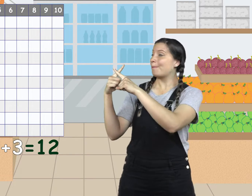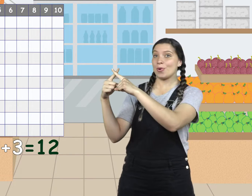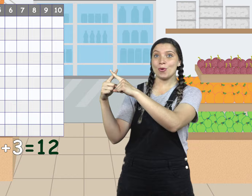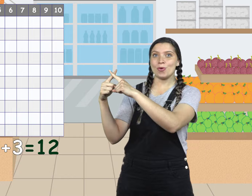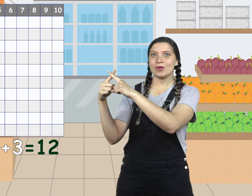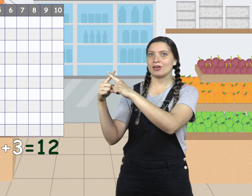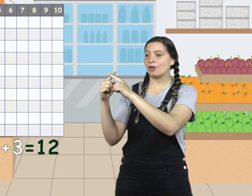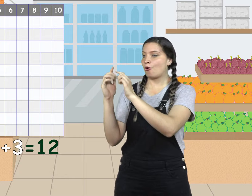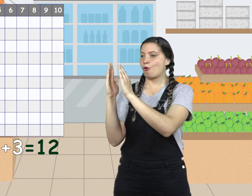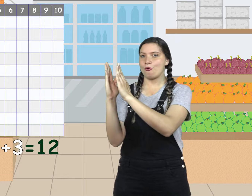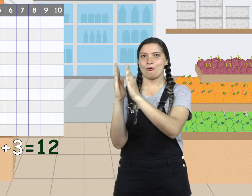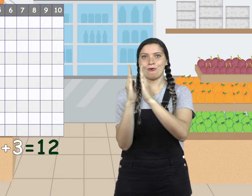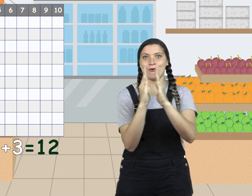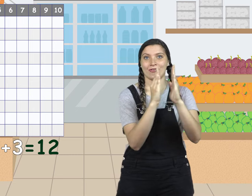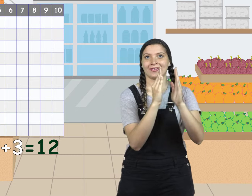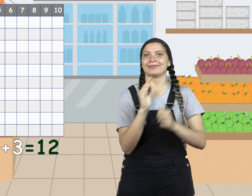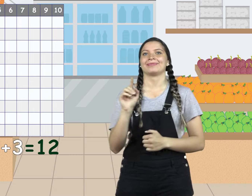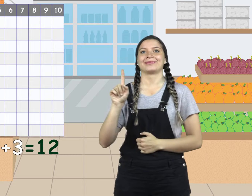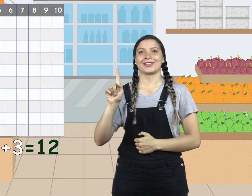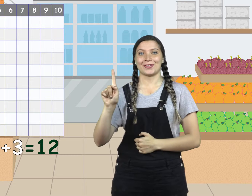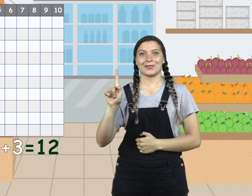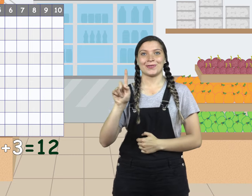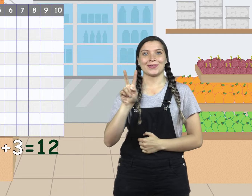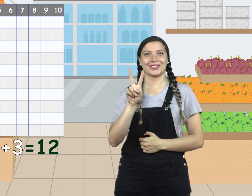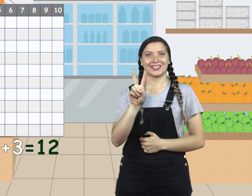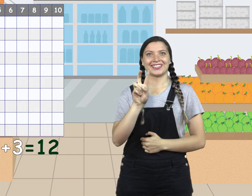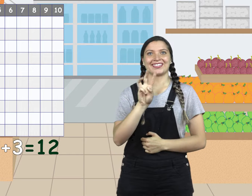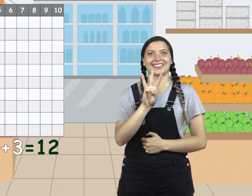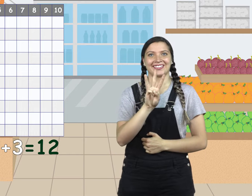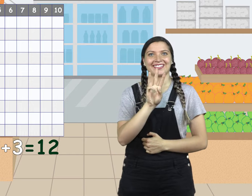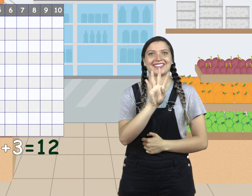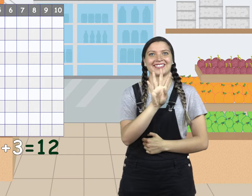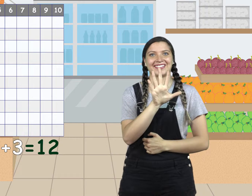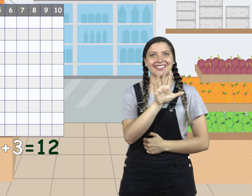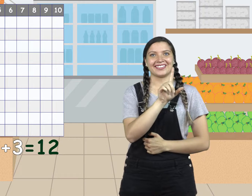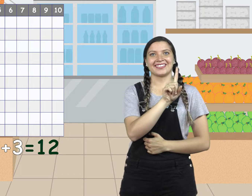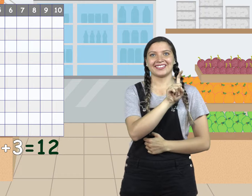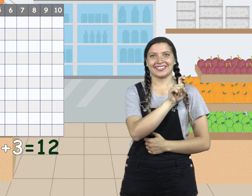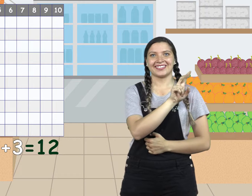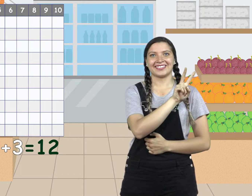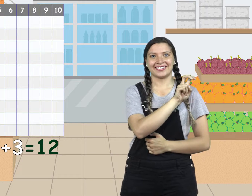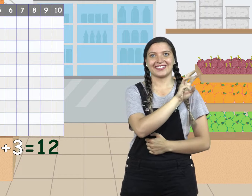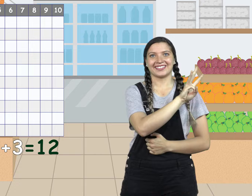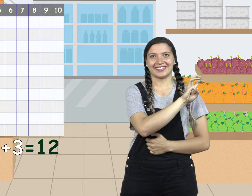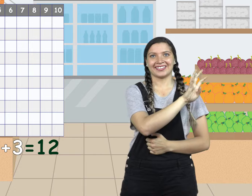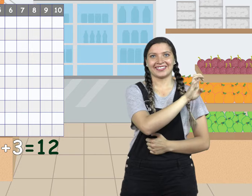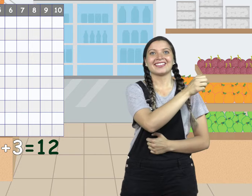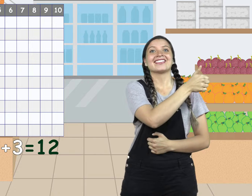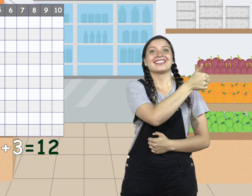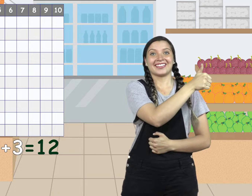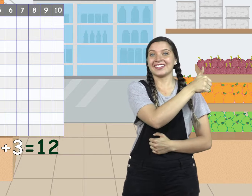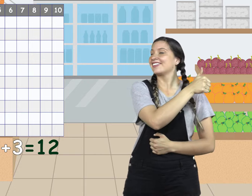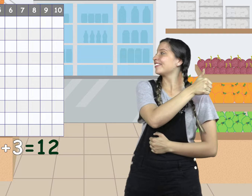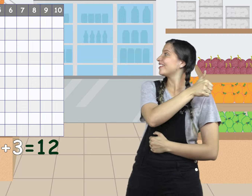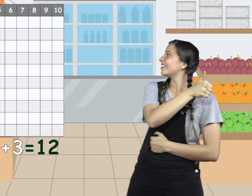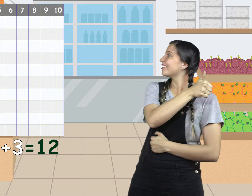Ahí tenemos en signo de multiplicación (por) y los números a multiplicar del uno al diez de manera ascendente.